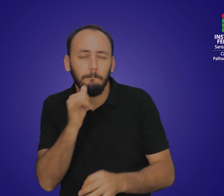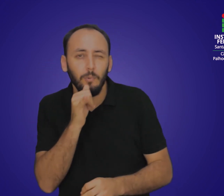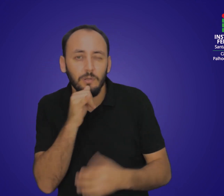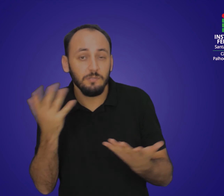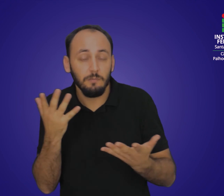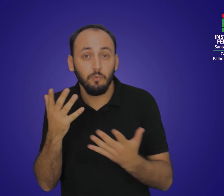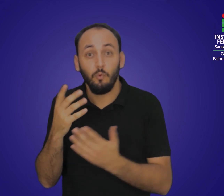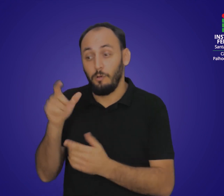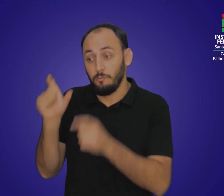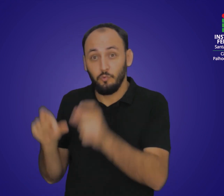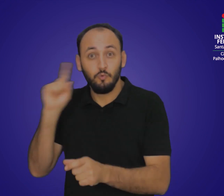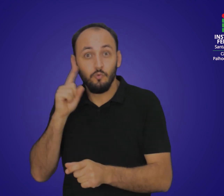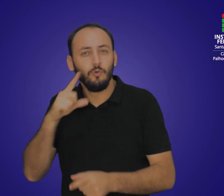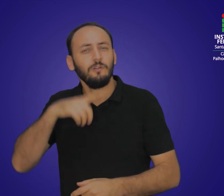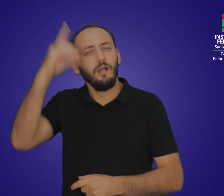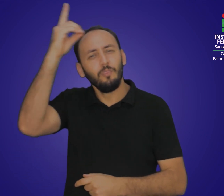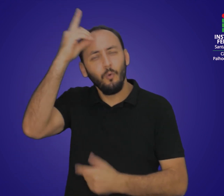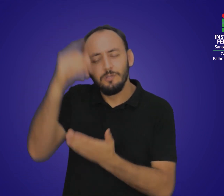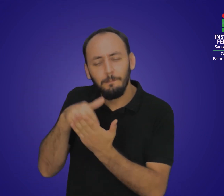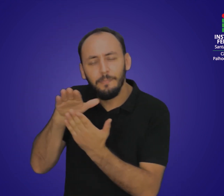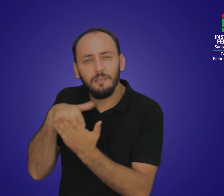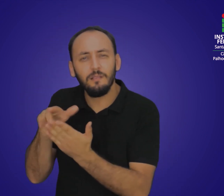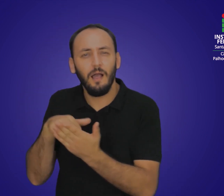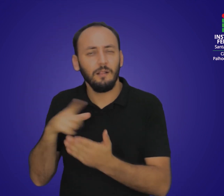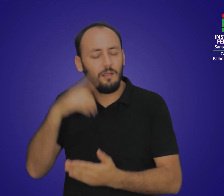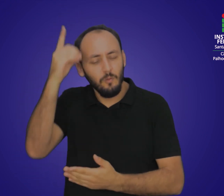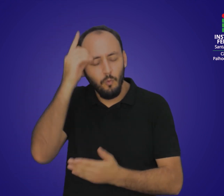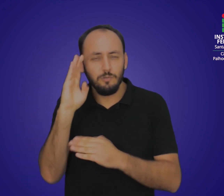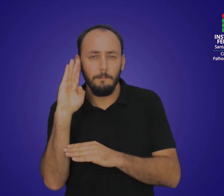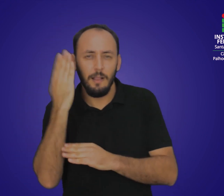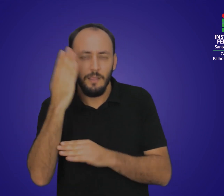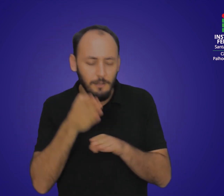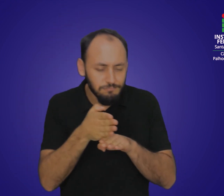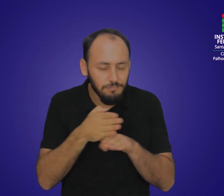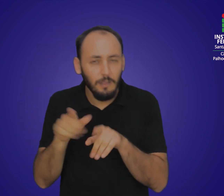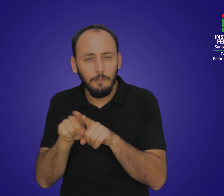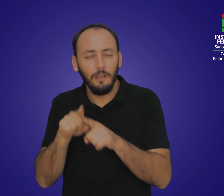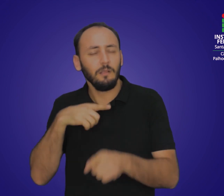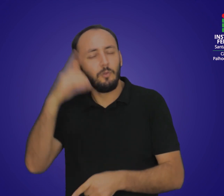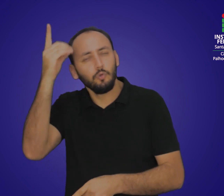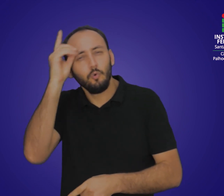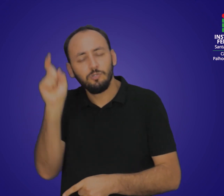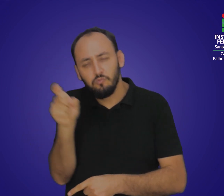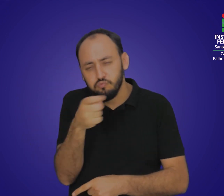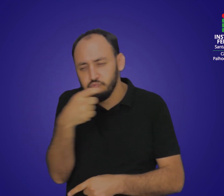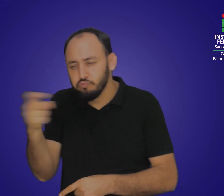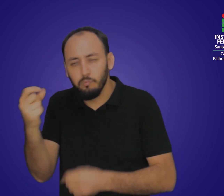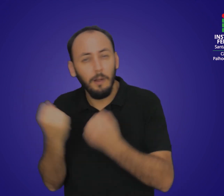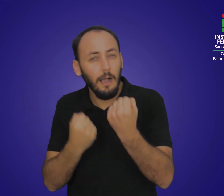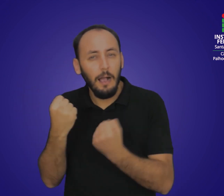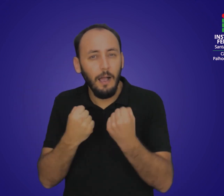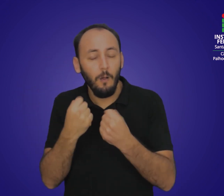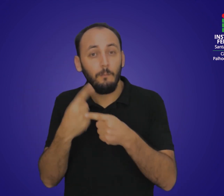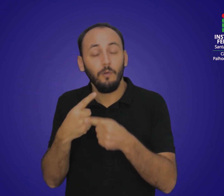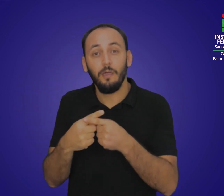por isso muitos surdos pintam, fazem artesanato, funilaria, ou seja,